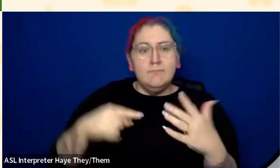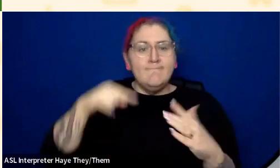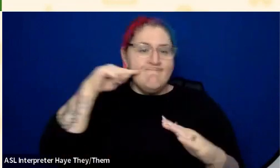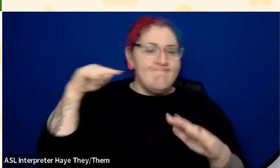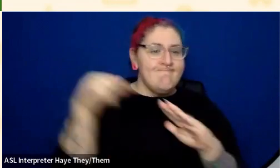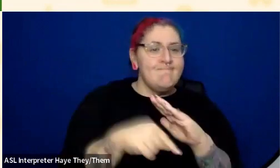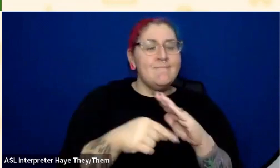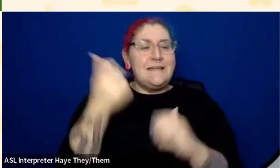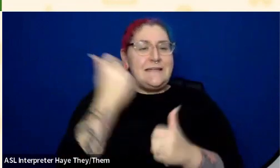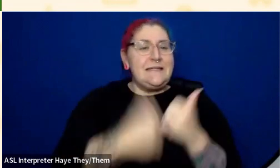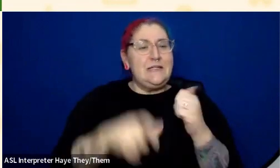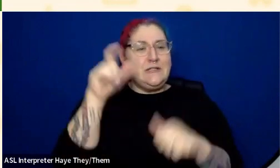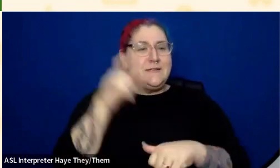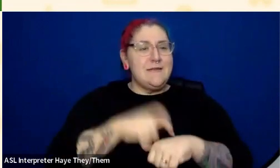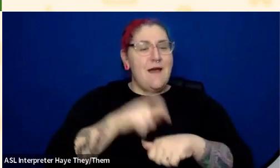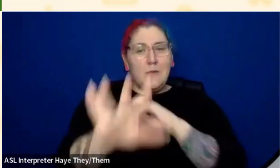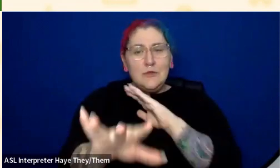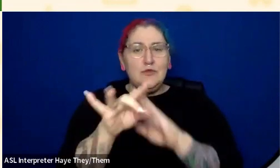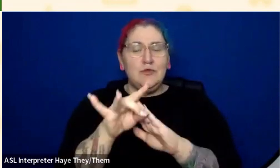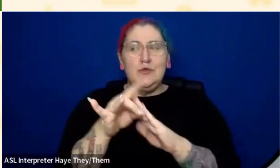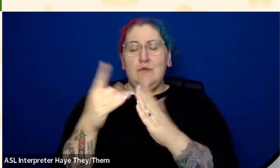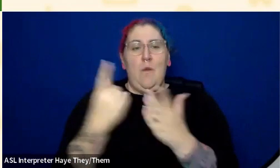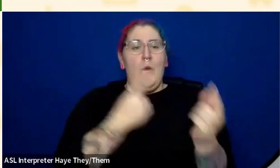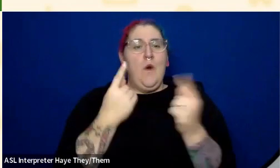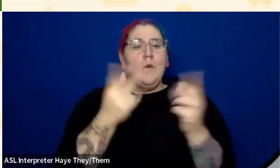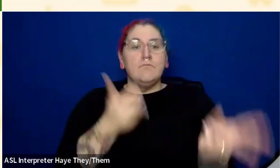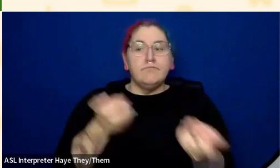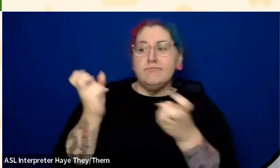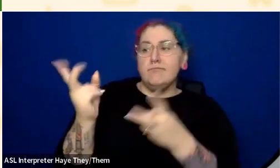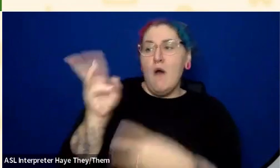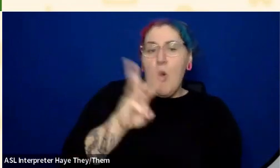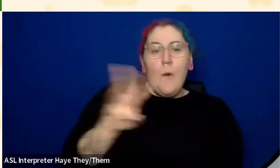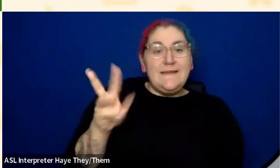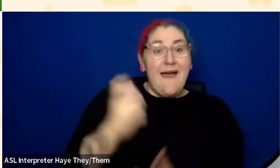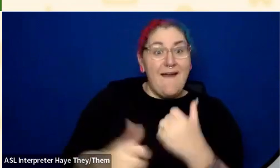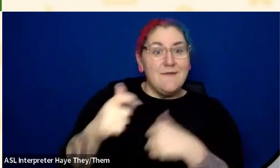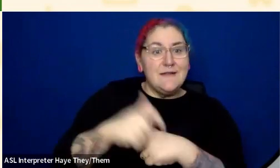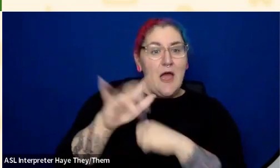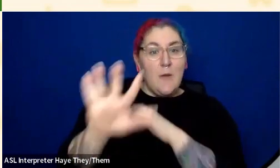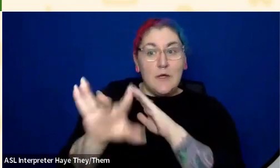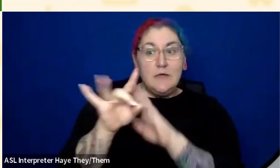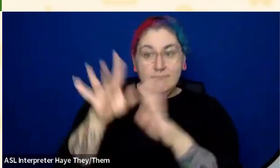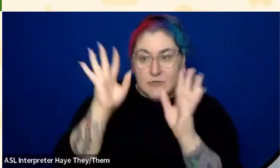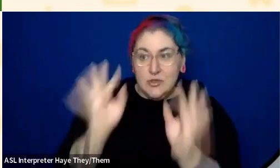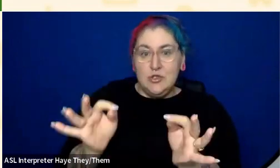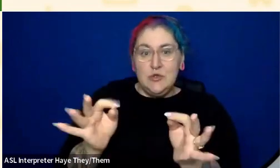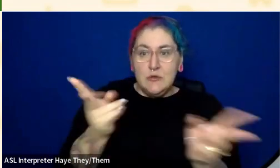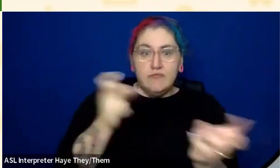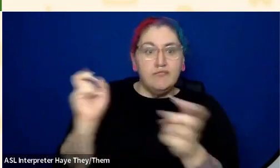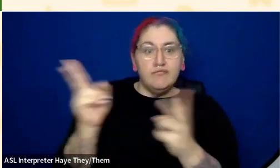sobre lo que publicamos en nuestros sitios web. Y mientras nos hacemos estas preguntas, también nos preguntamos